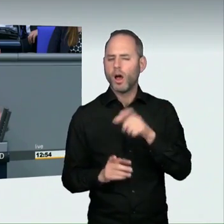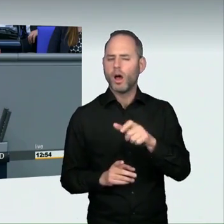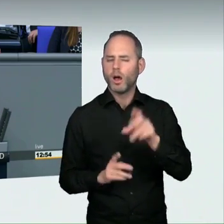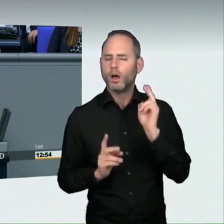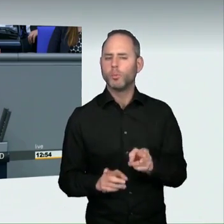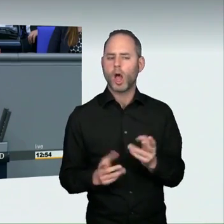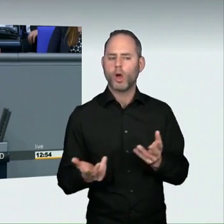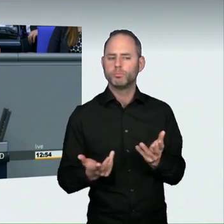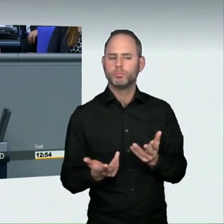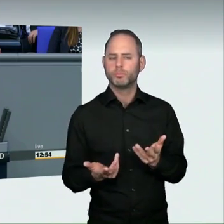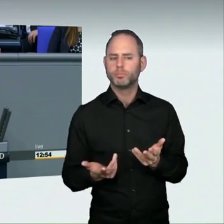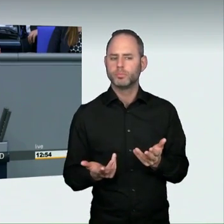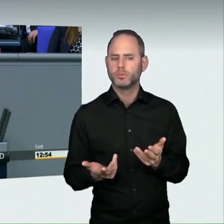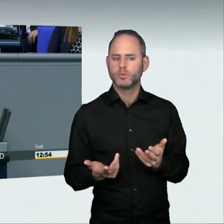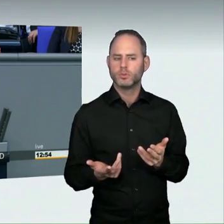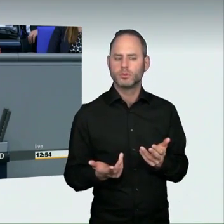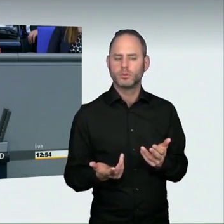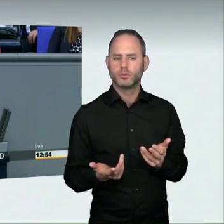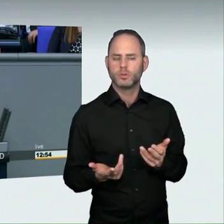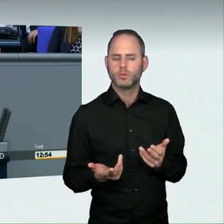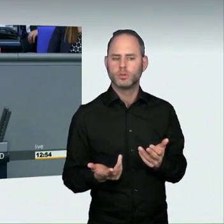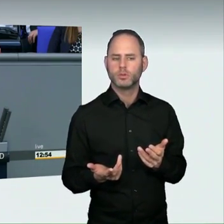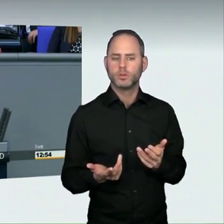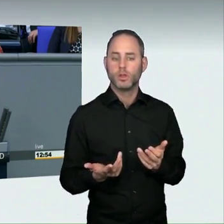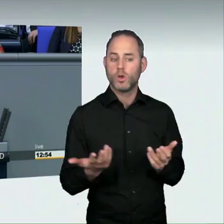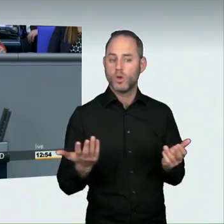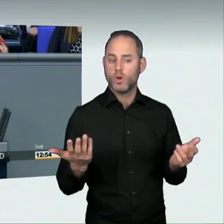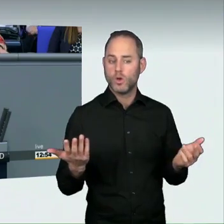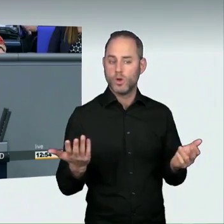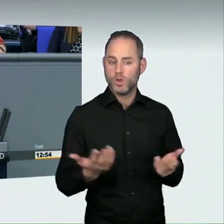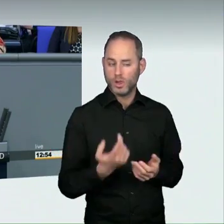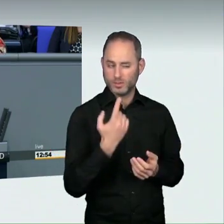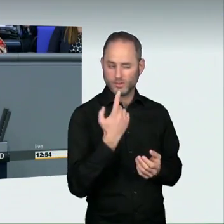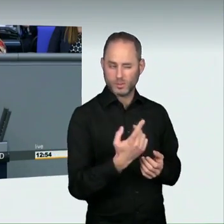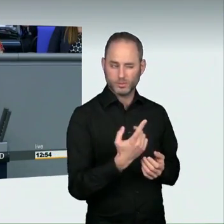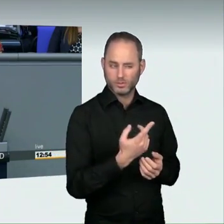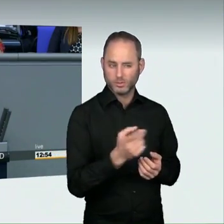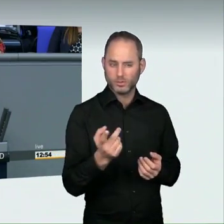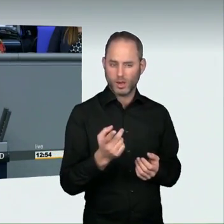Nach Ihrem Vorschlag kann ein Ehepaar Eigenbedarf geltend machen, nicht aber der Vermieter, der in einer langjährigen Beziehung